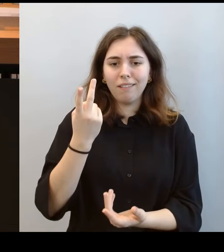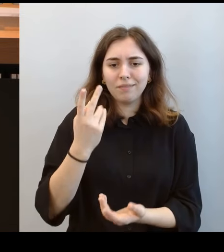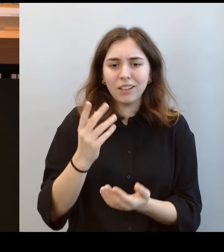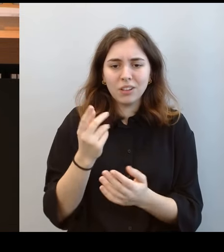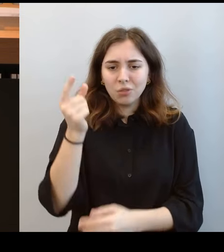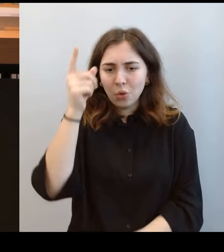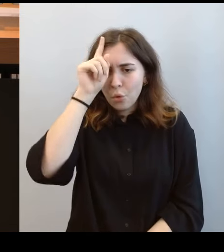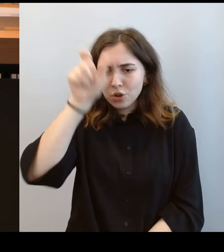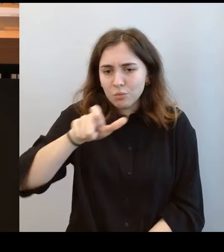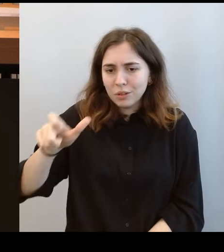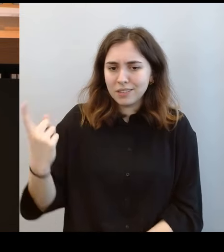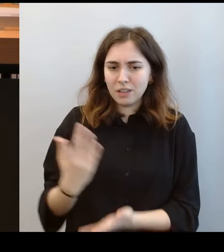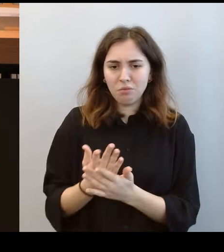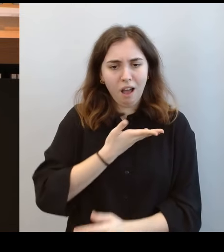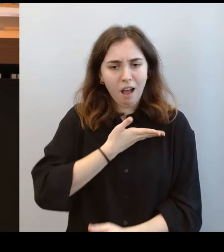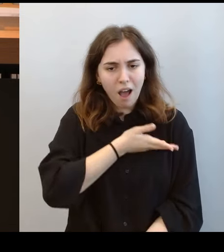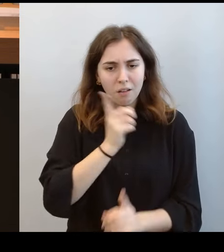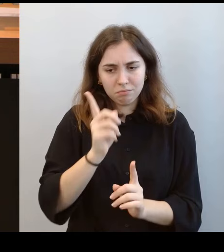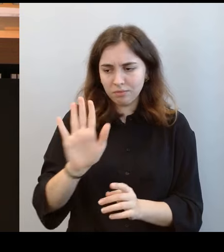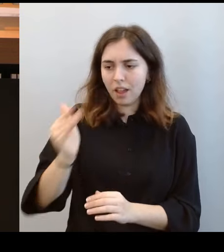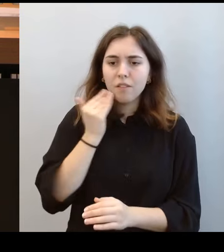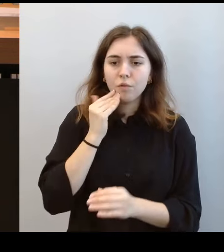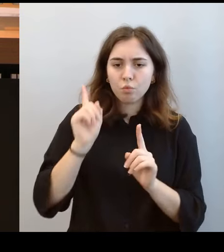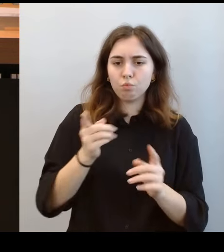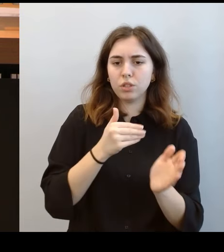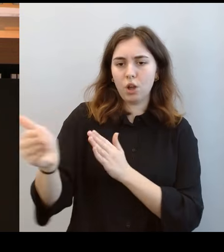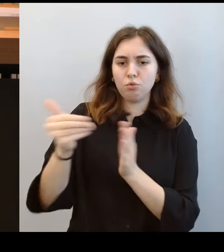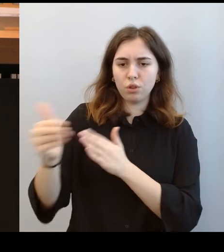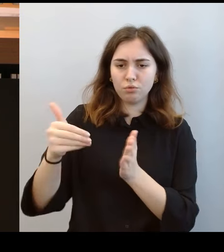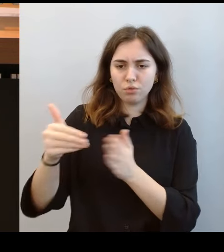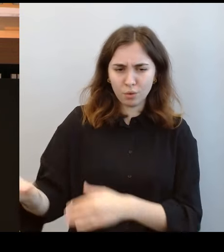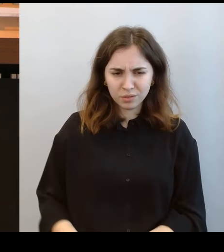betrogen und missbraucht, um ihre Phantasien zu Phantasien zu finanzieren.